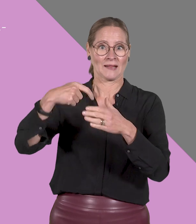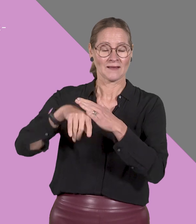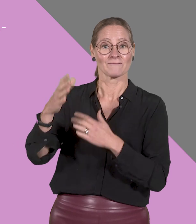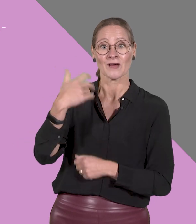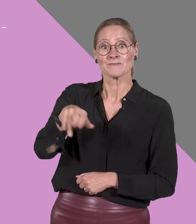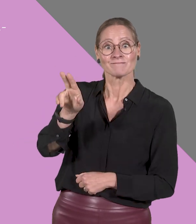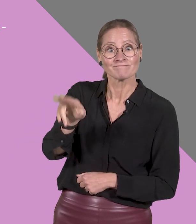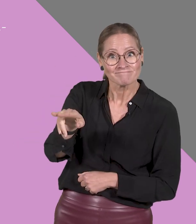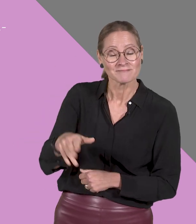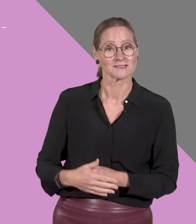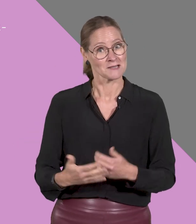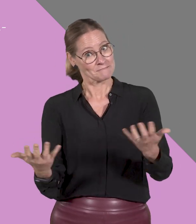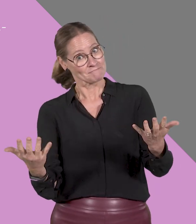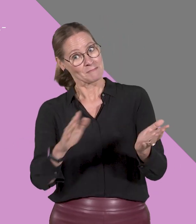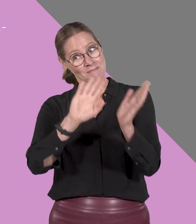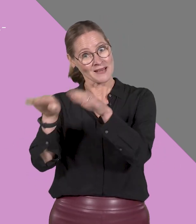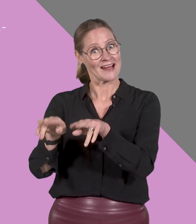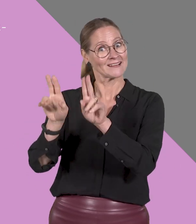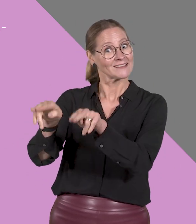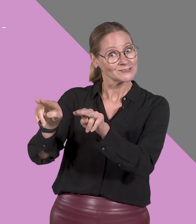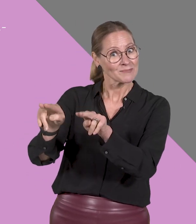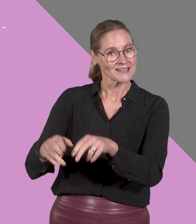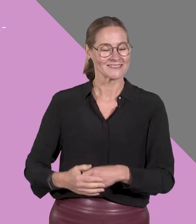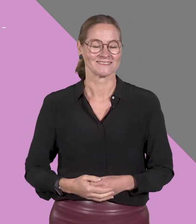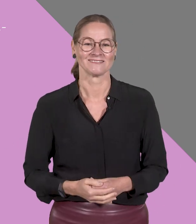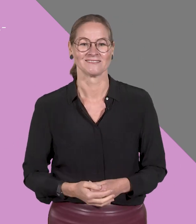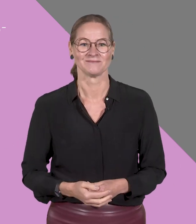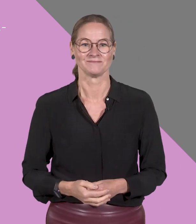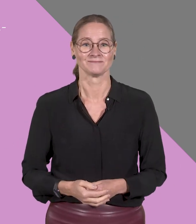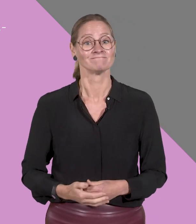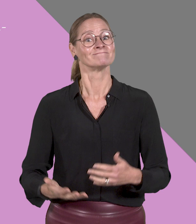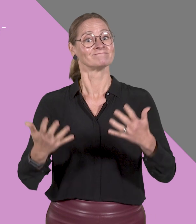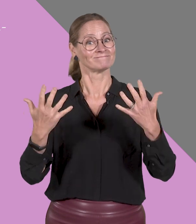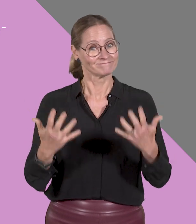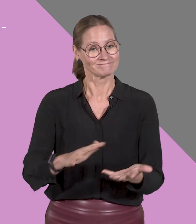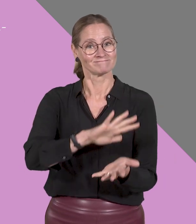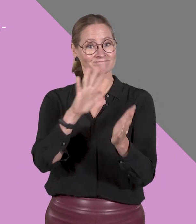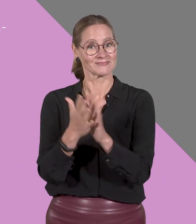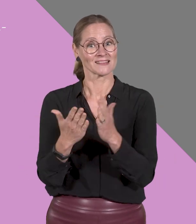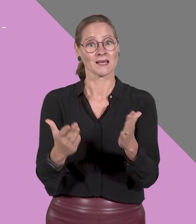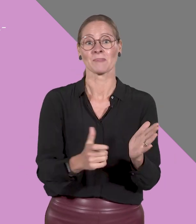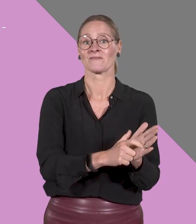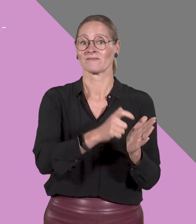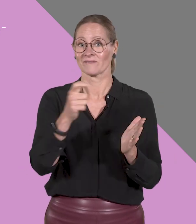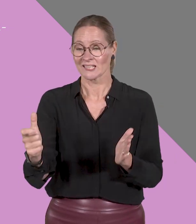oheisen linkin kautta. Ei muuta kuin katsomaan! Tässä kaikki tältä viikolta.